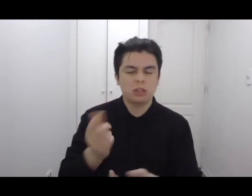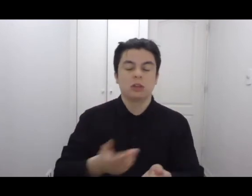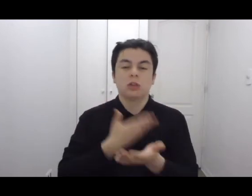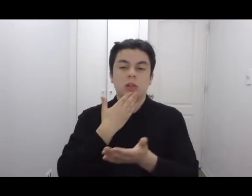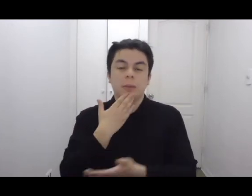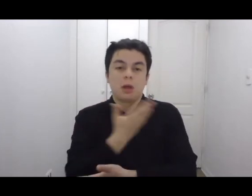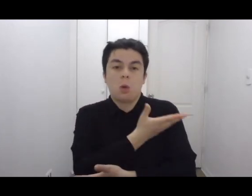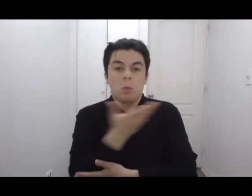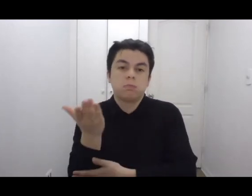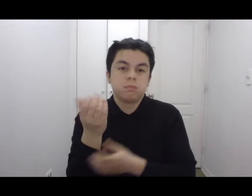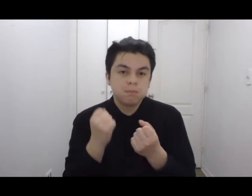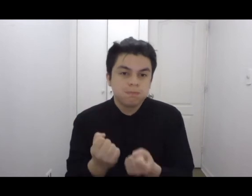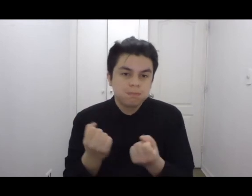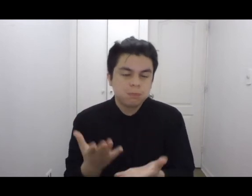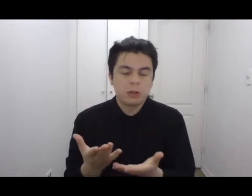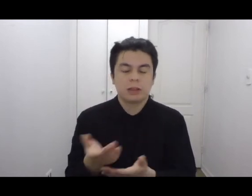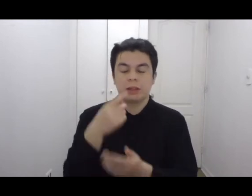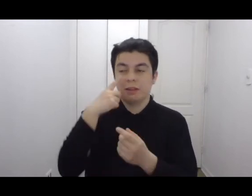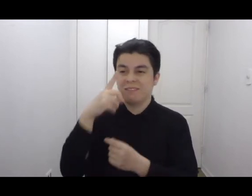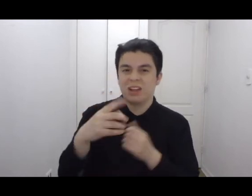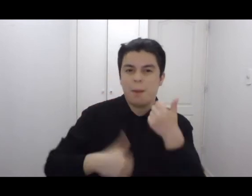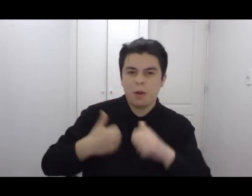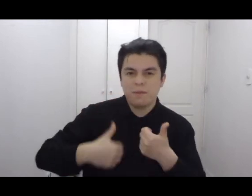mucha información mucha información que puedes contactar también ahí con profesionales